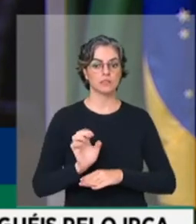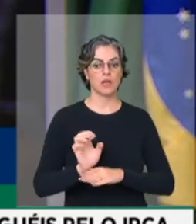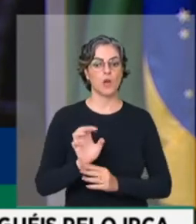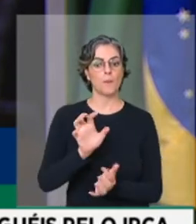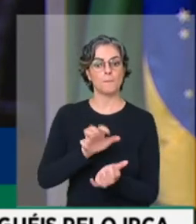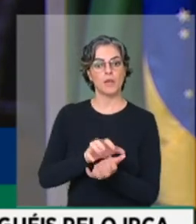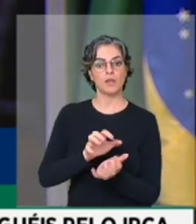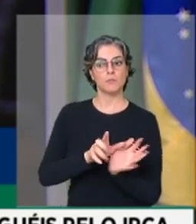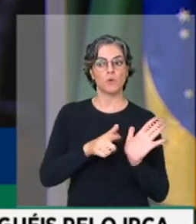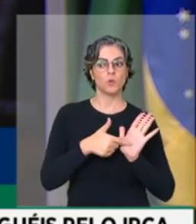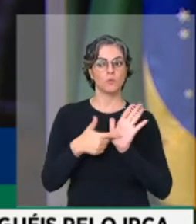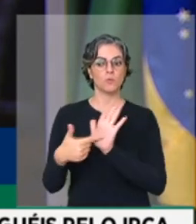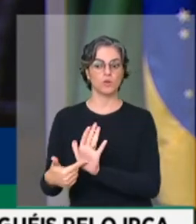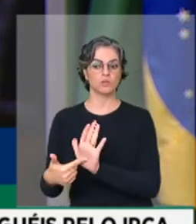AÇÕES QUE O ESTADO PODERIA